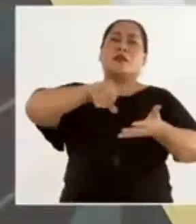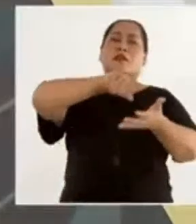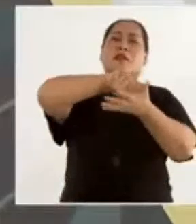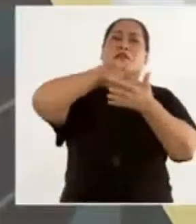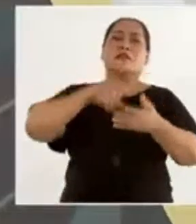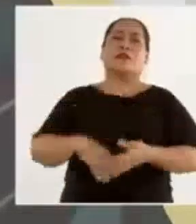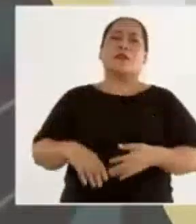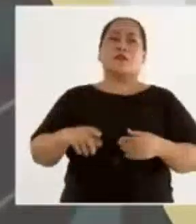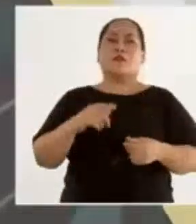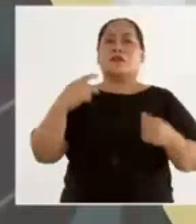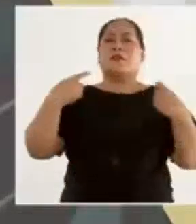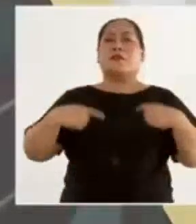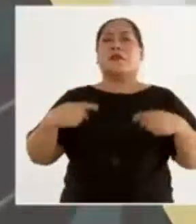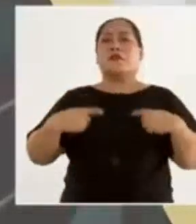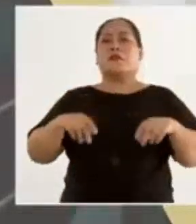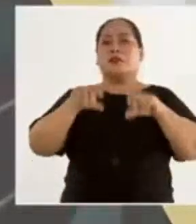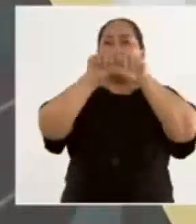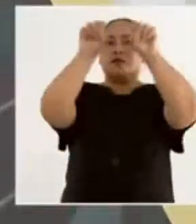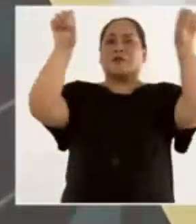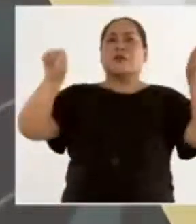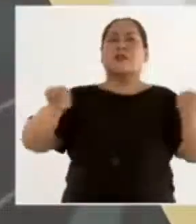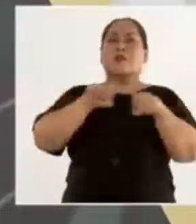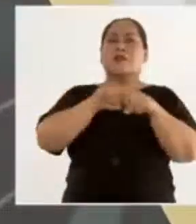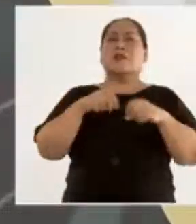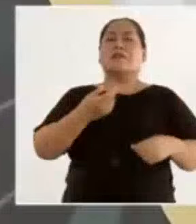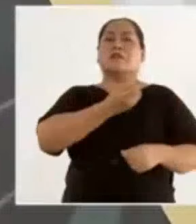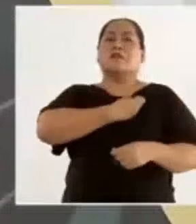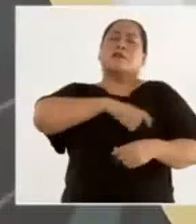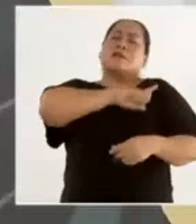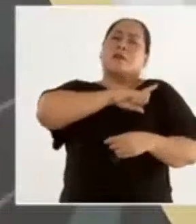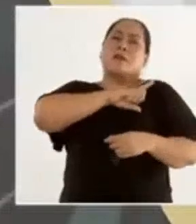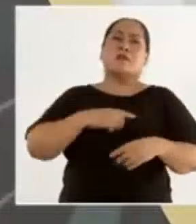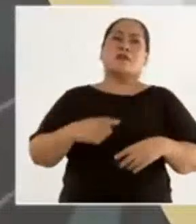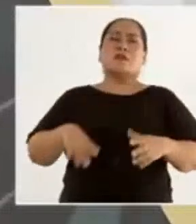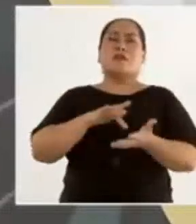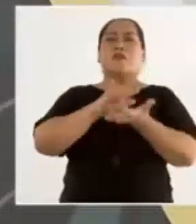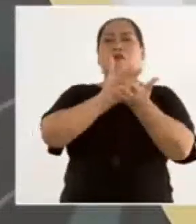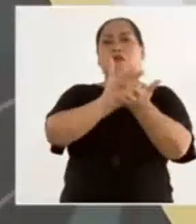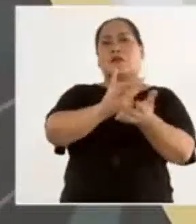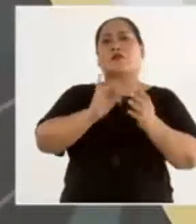de salud más grande del mundo. En Tabasco lo estamos haciendo con una inversión histórica